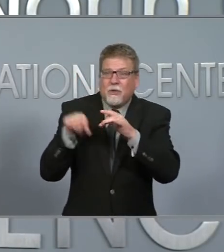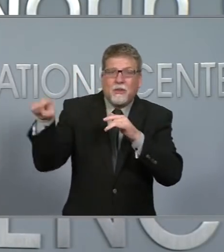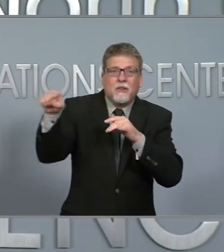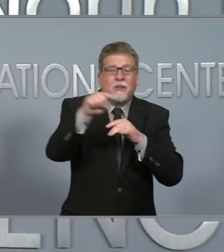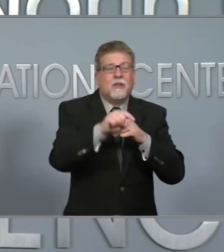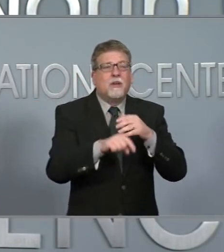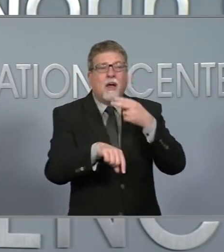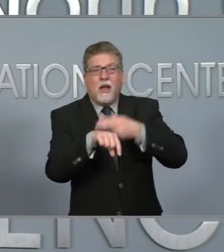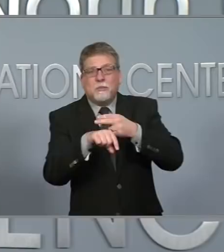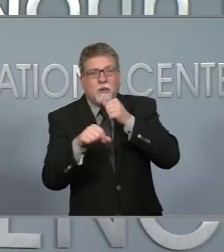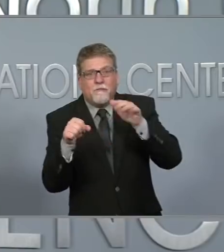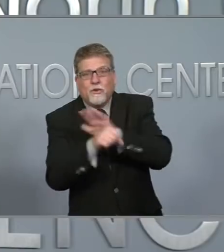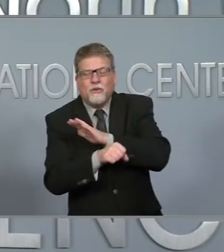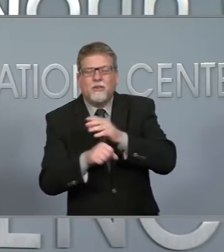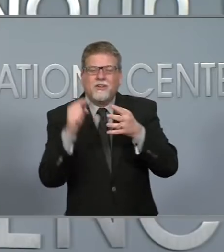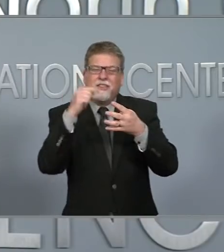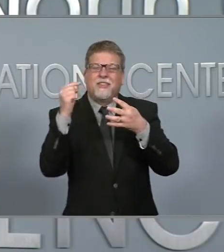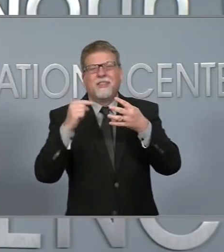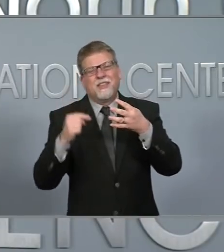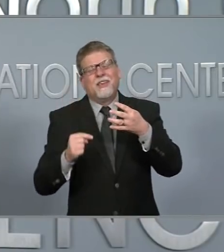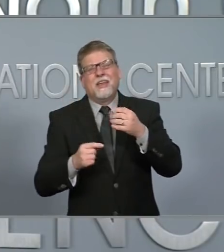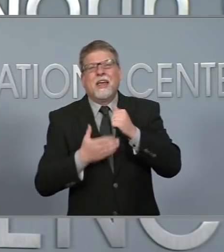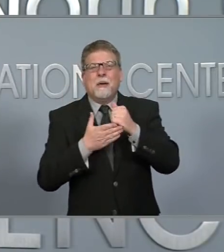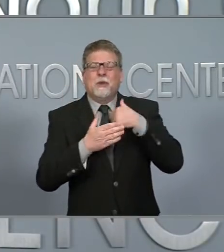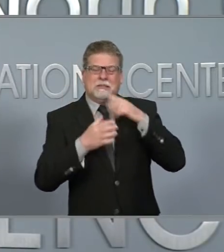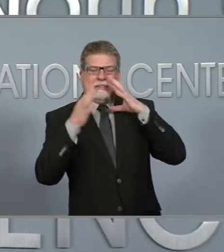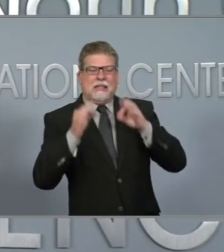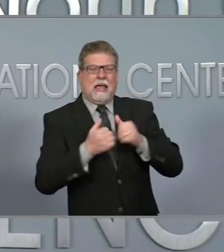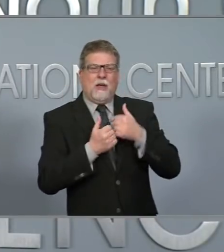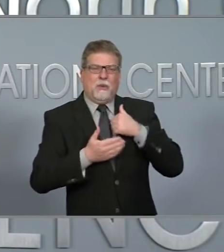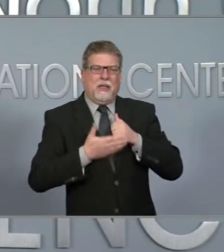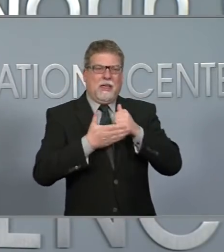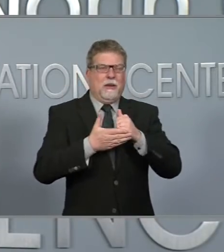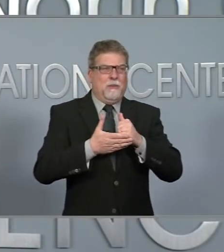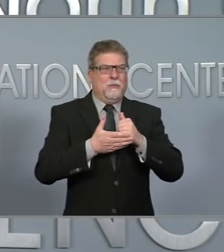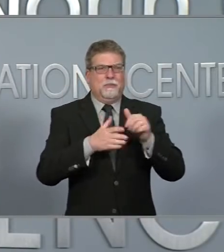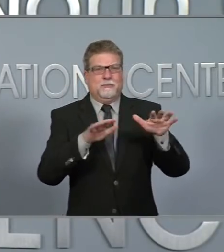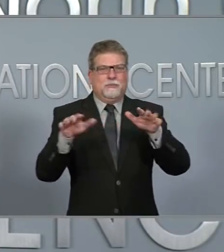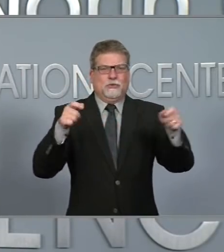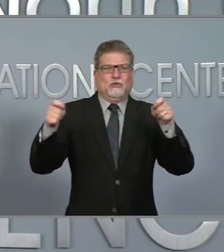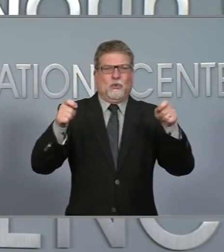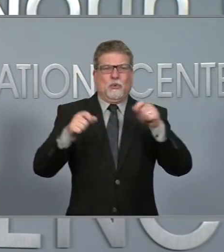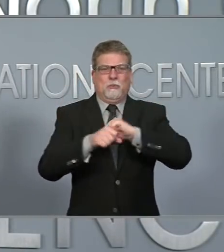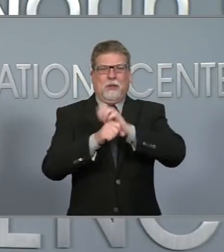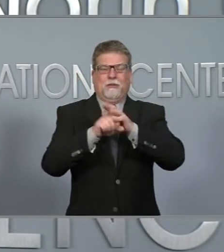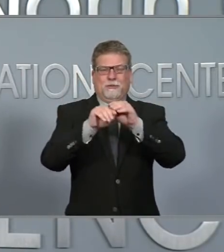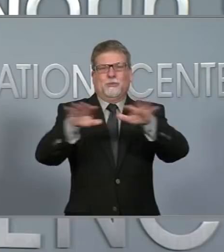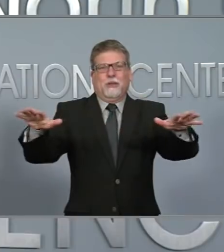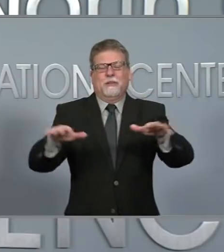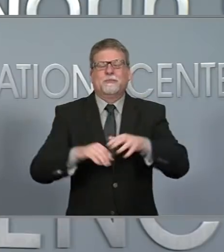sin embargo, lo importante es analizar las en conjunto. Estamos hablando de la provisión de vacunas y de